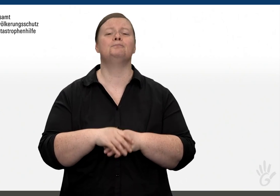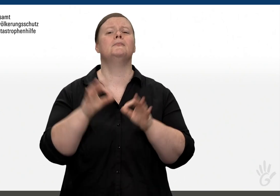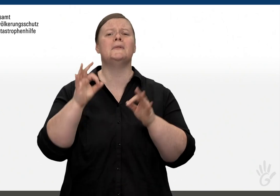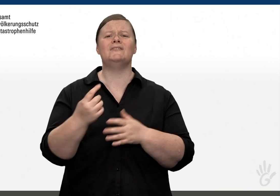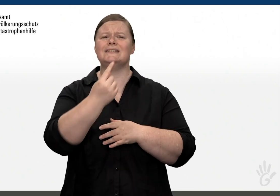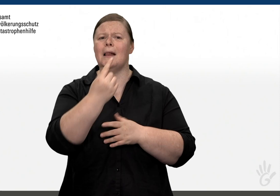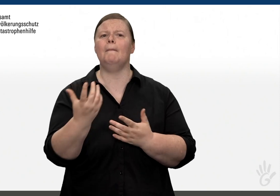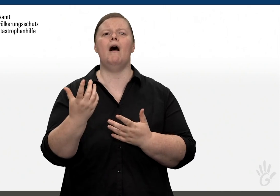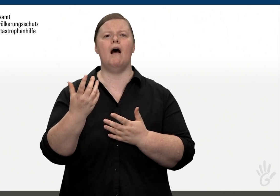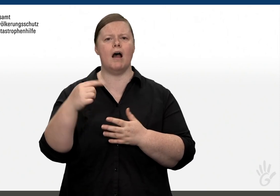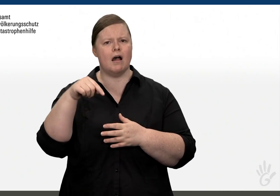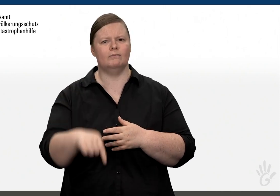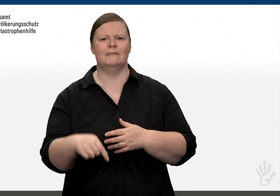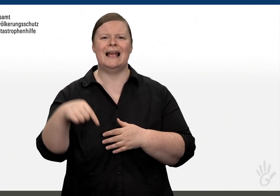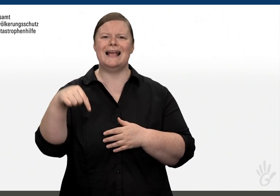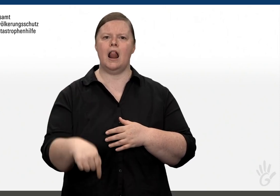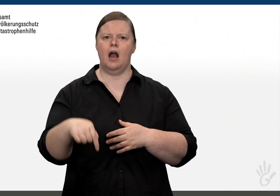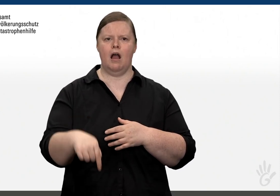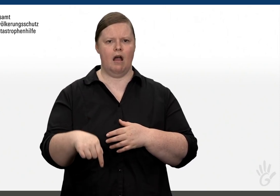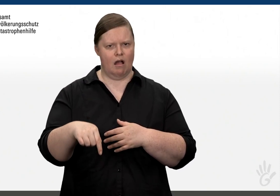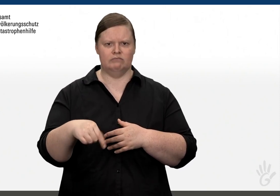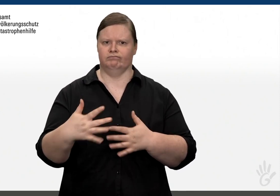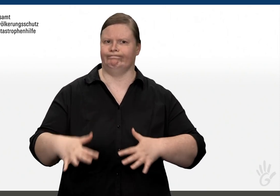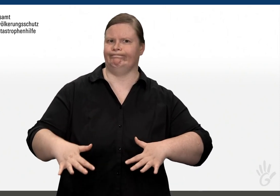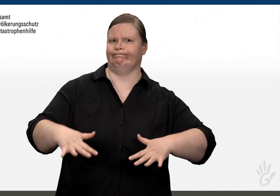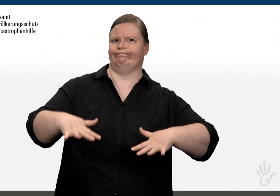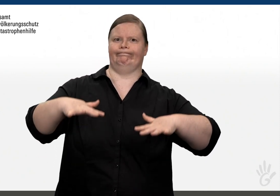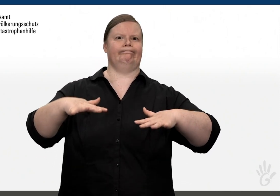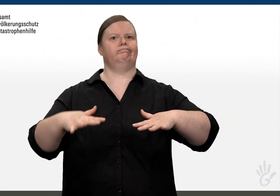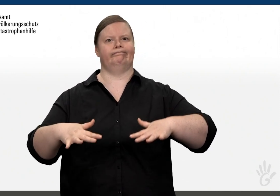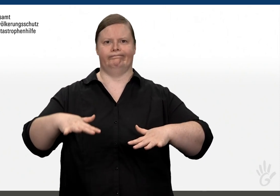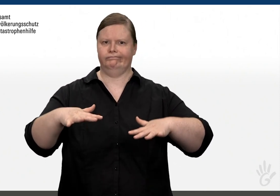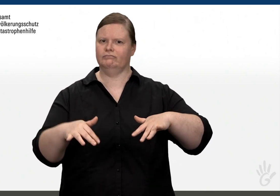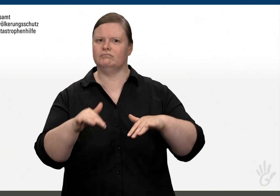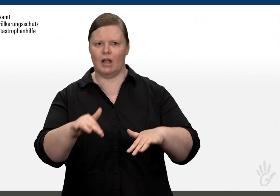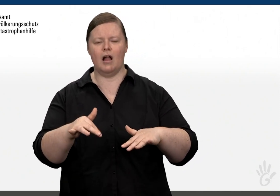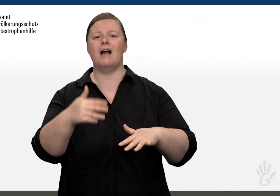Vorsicht beim Betreten überfluteter Keller,